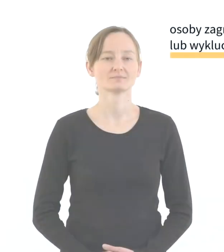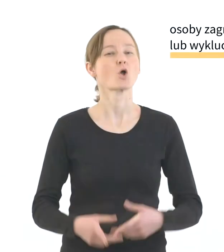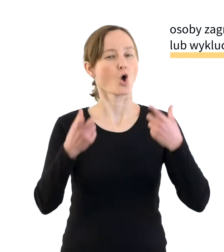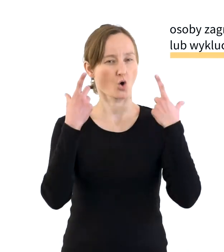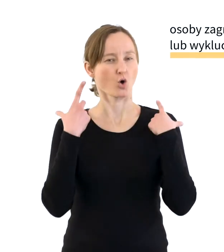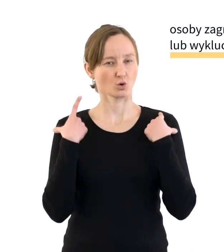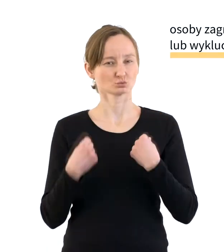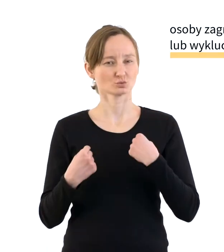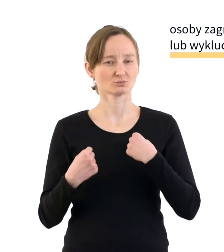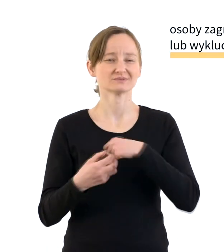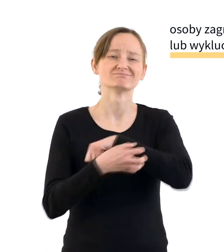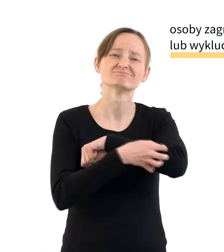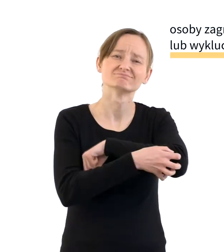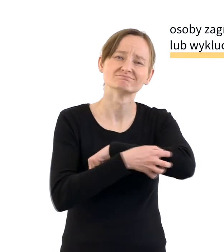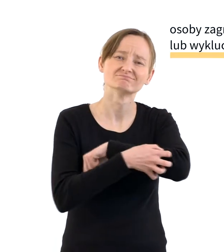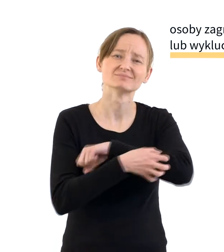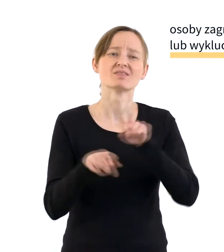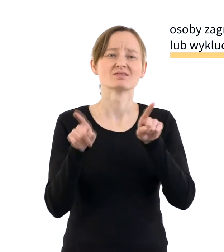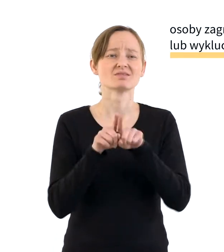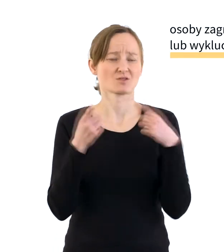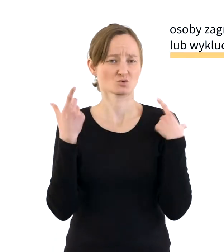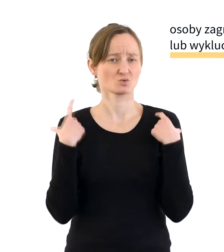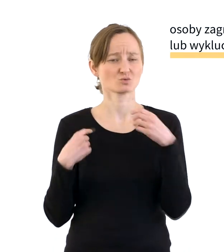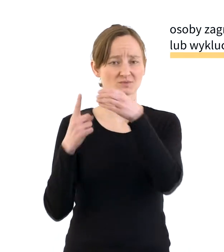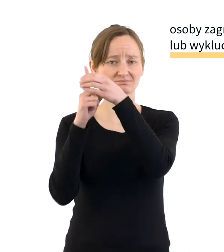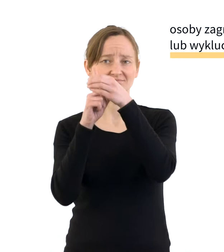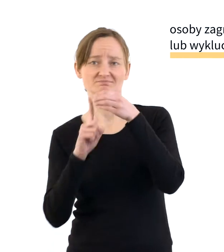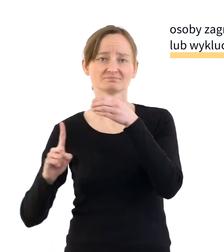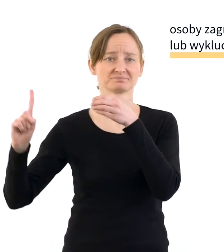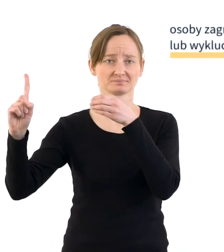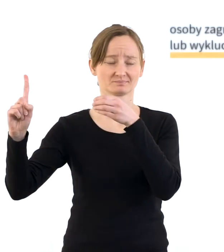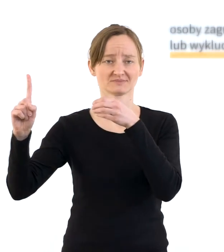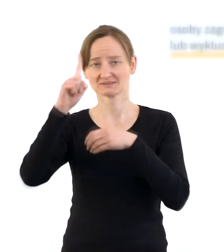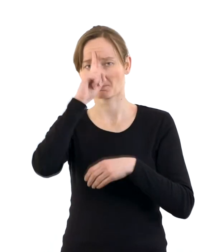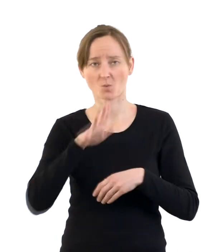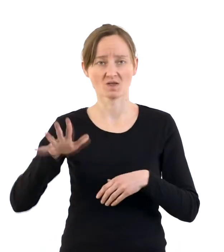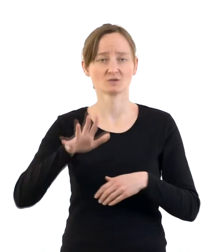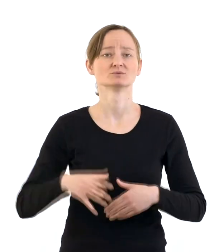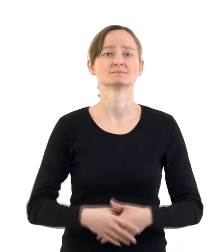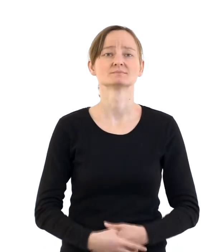Osoby zagrożone ubóstwem lub wykluczeniem społecznym